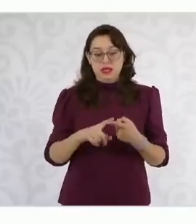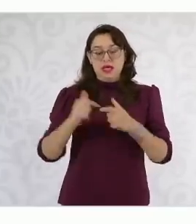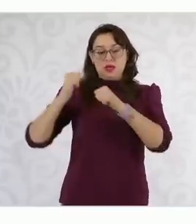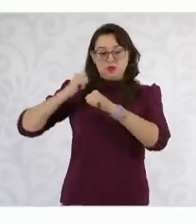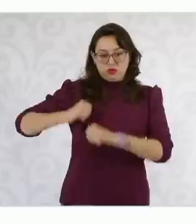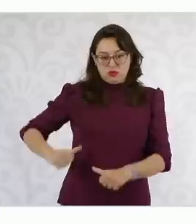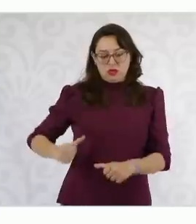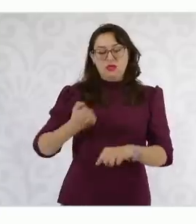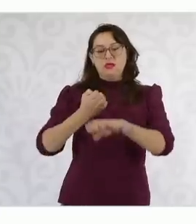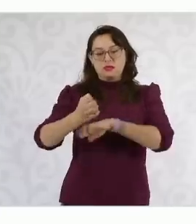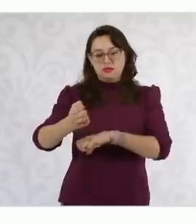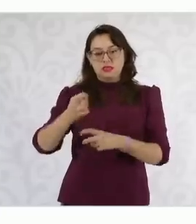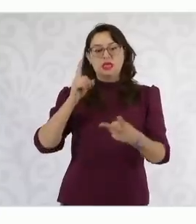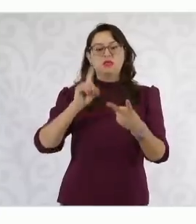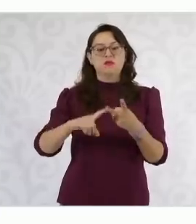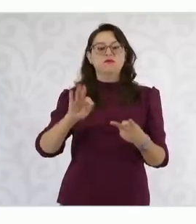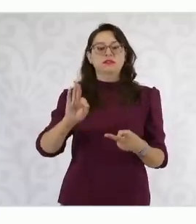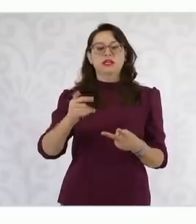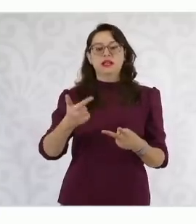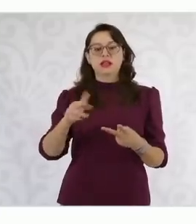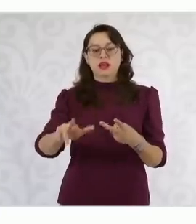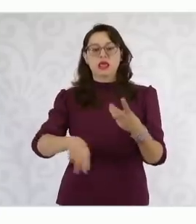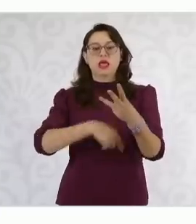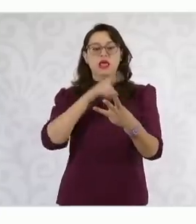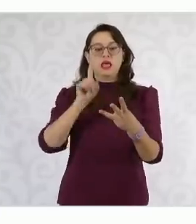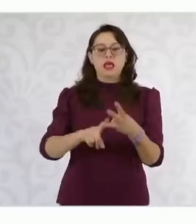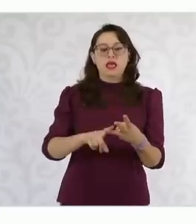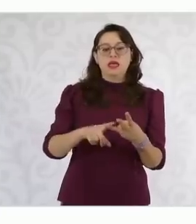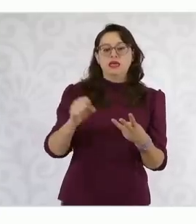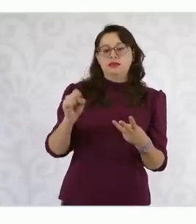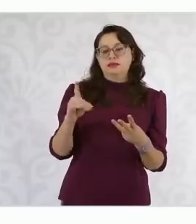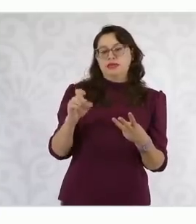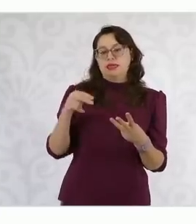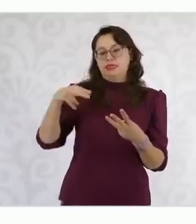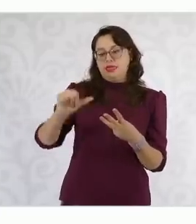fiscalía general de la república cumplimentaron órdenes de aprensión en contra de 13 policías